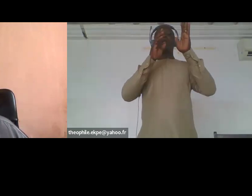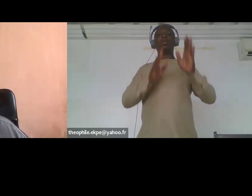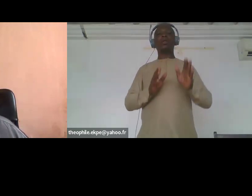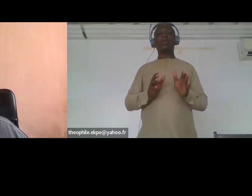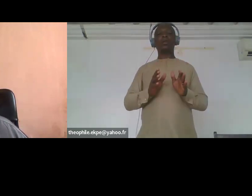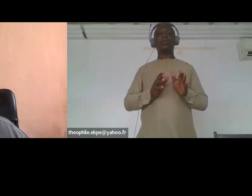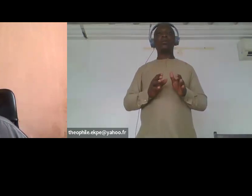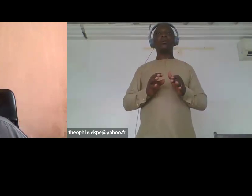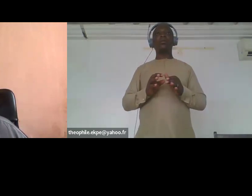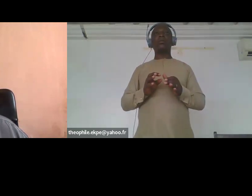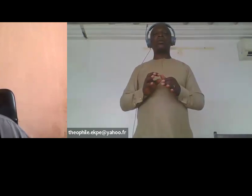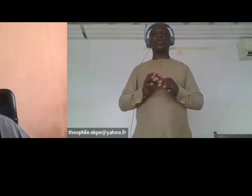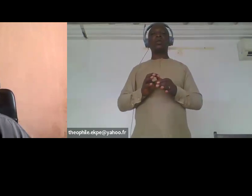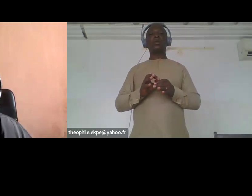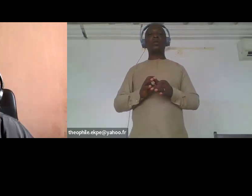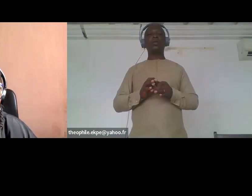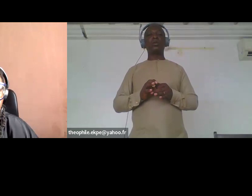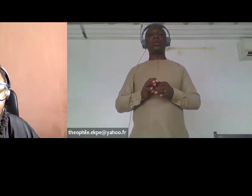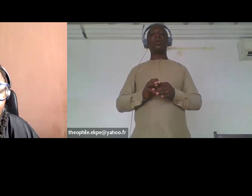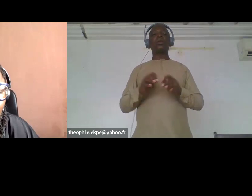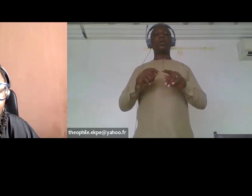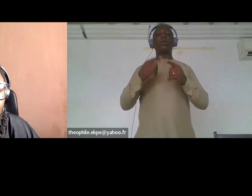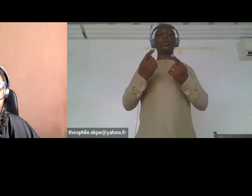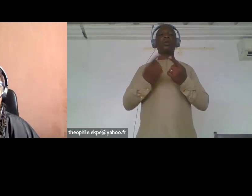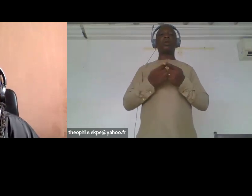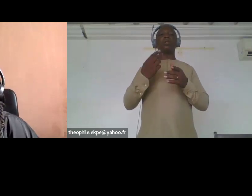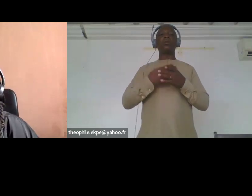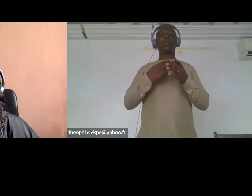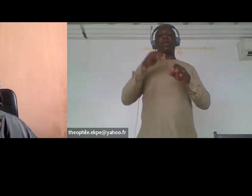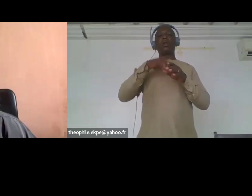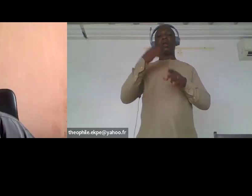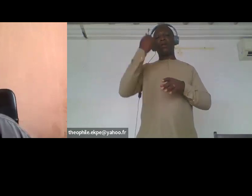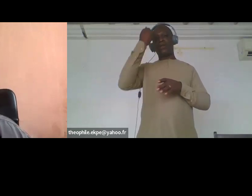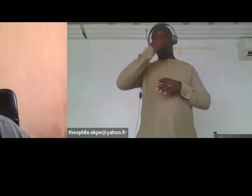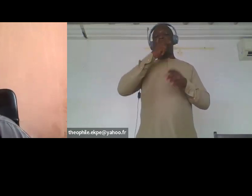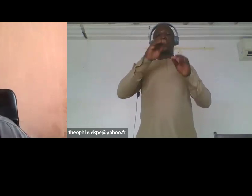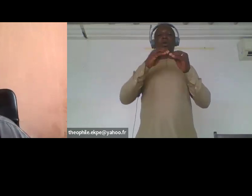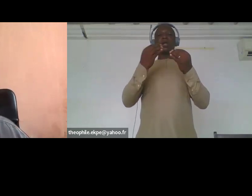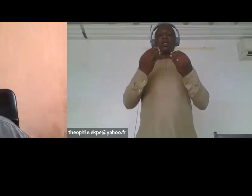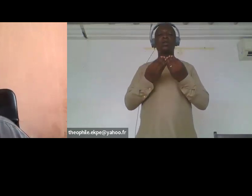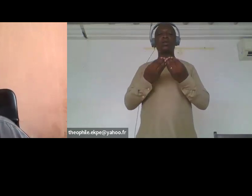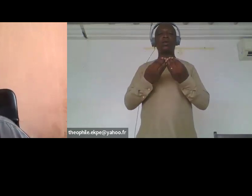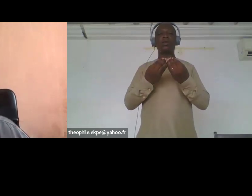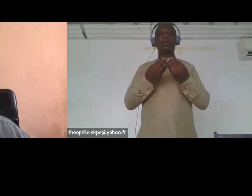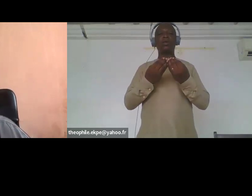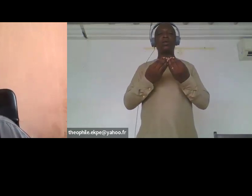Diwa disabled women in Africa qui est une organisation euh qui regroupe des